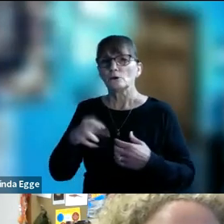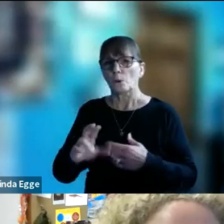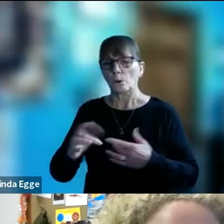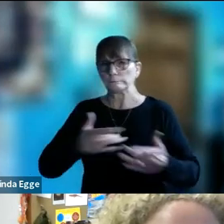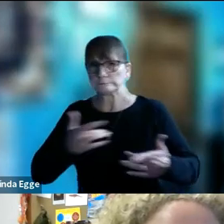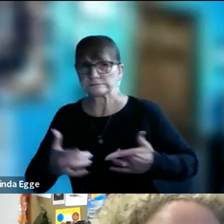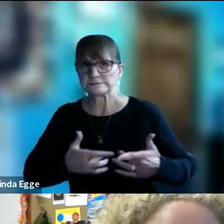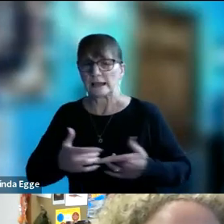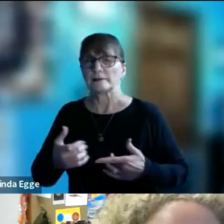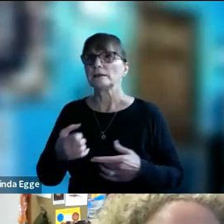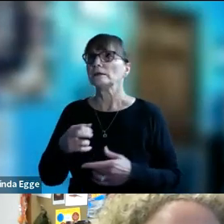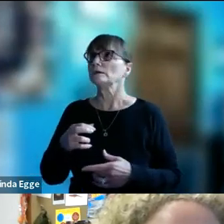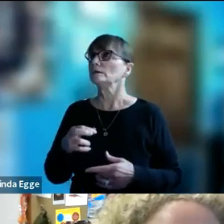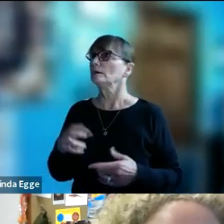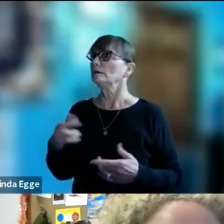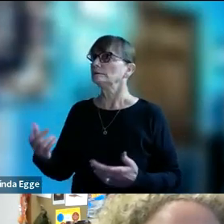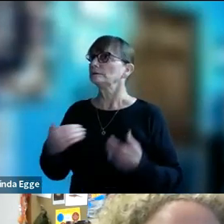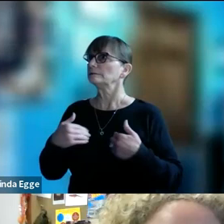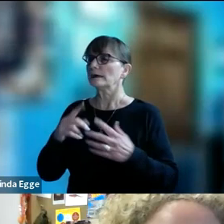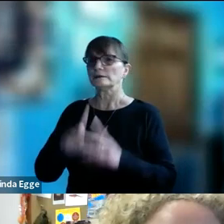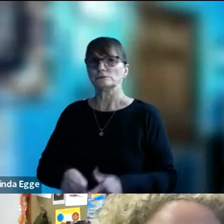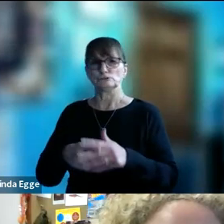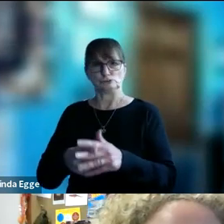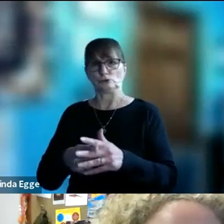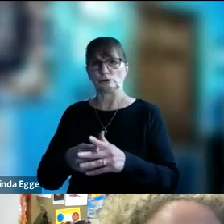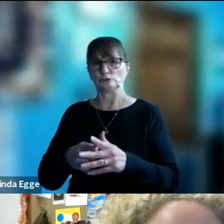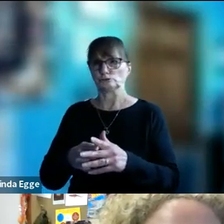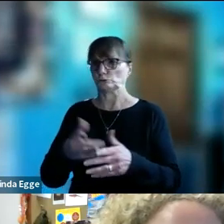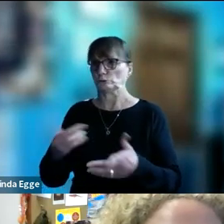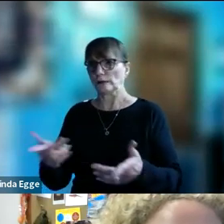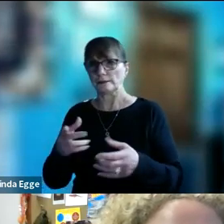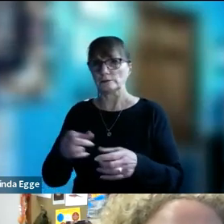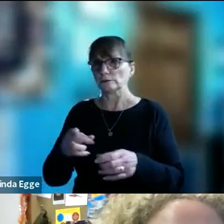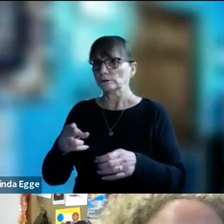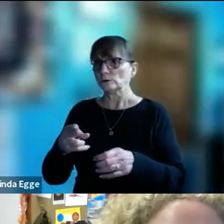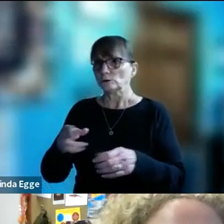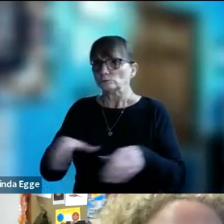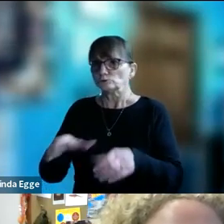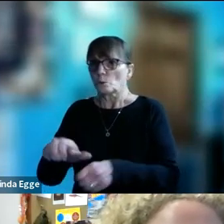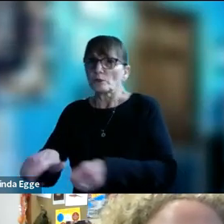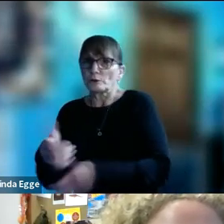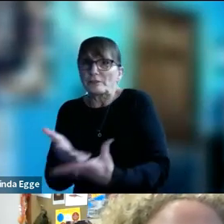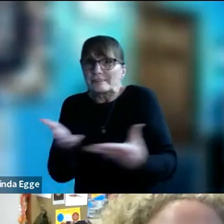empiezan a descompensarse bajo cualquier tipo de estrés y por eso se automedican.